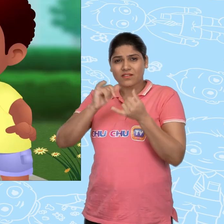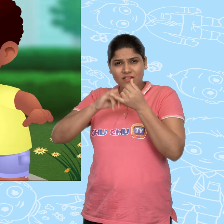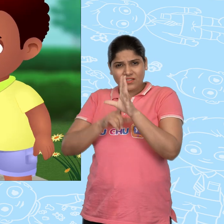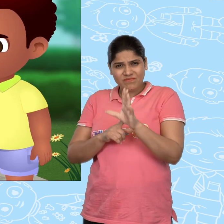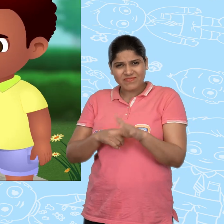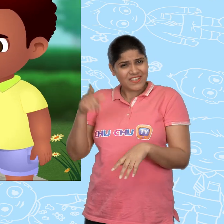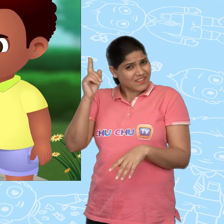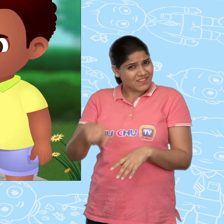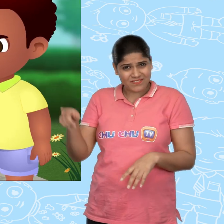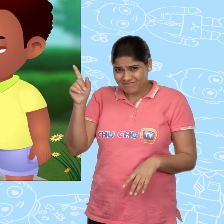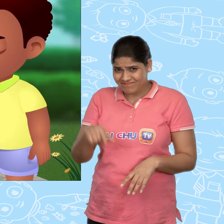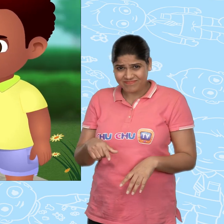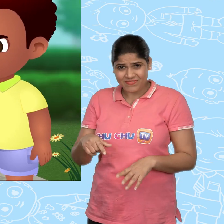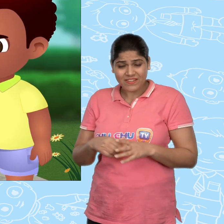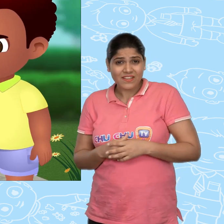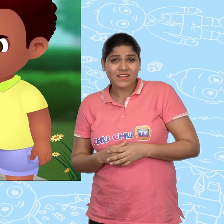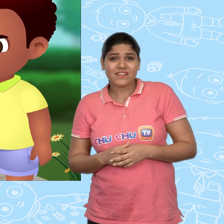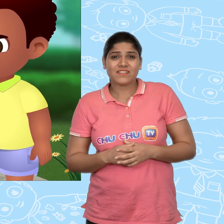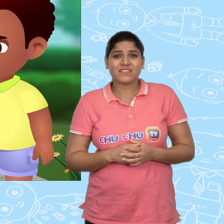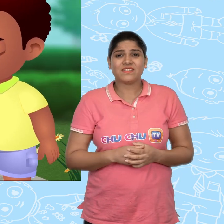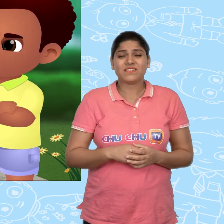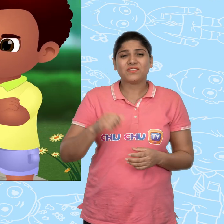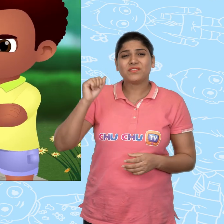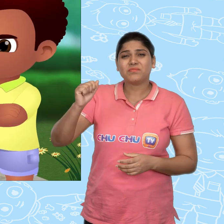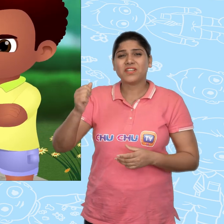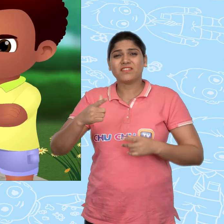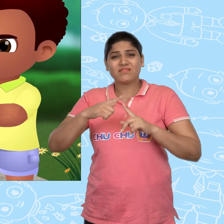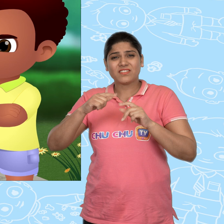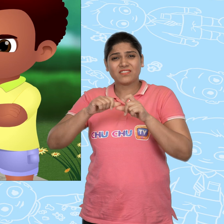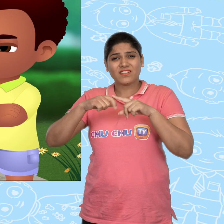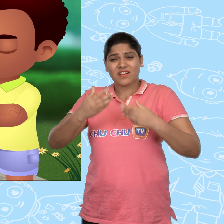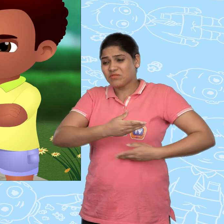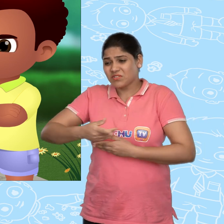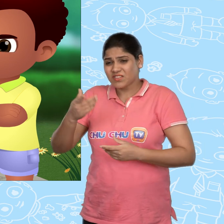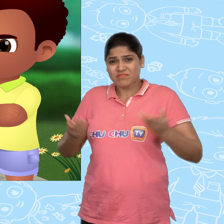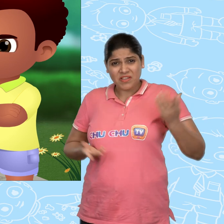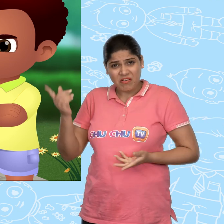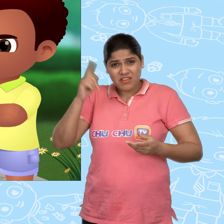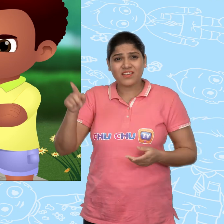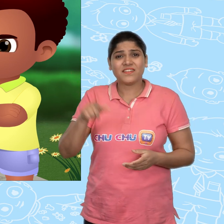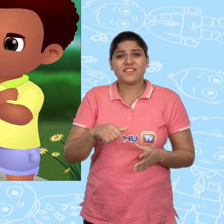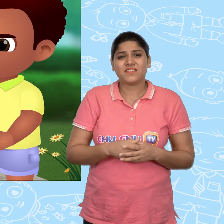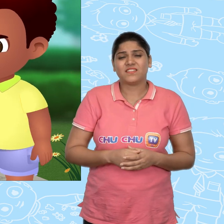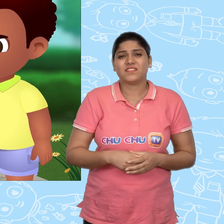कस्सली, ये अच्छी बात नहीं है. तुम ने नन्हे टाकू के साथ बुरा बर्ताव किया है...